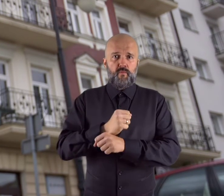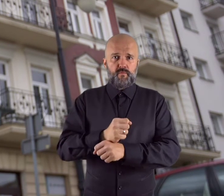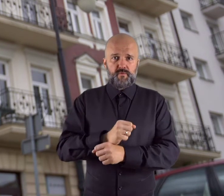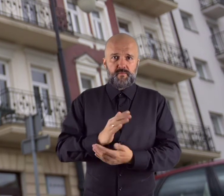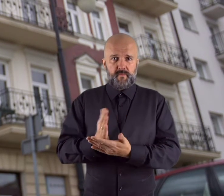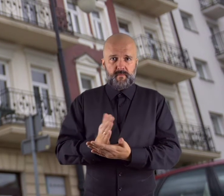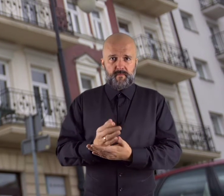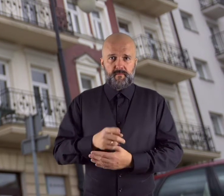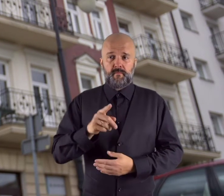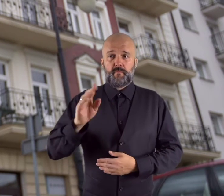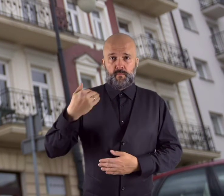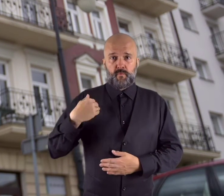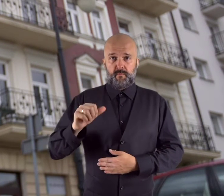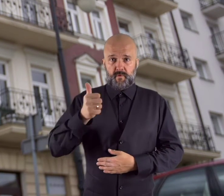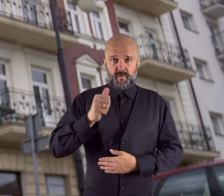I to była pierwsza duża wywózka.